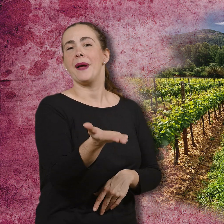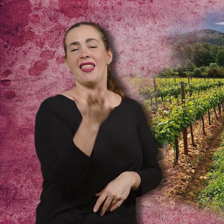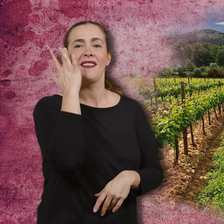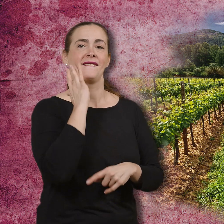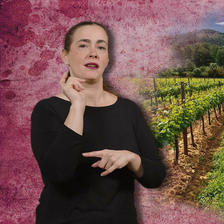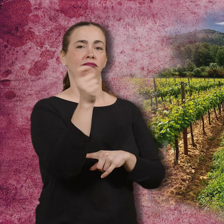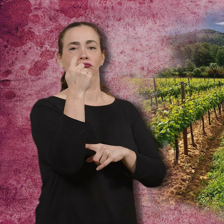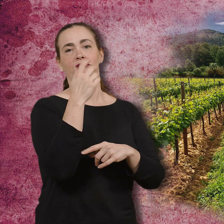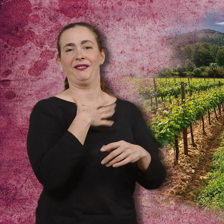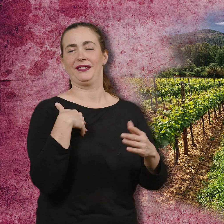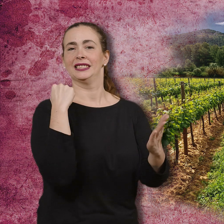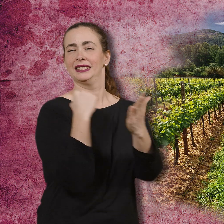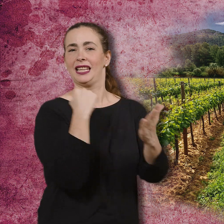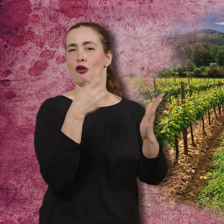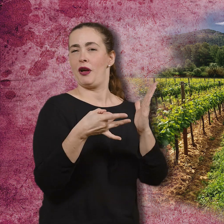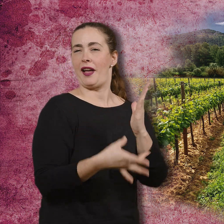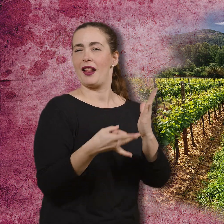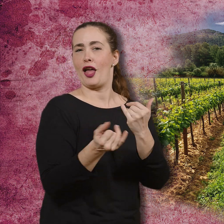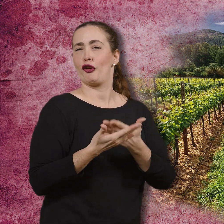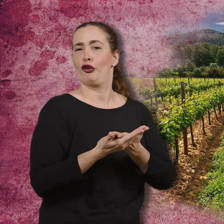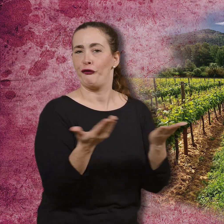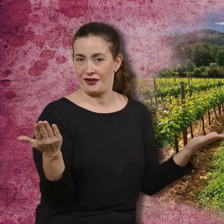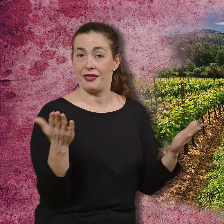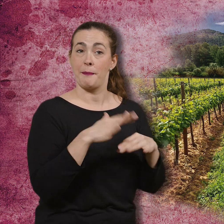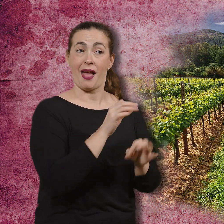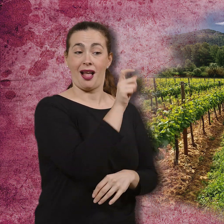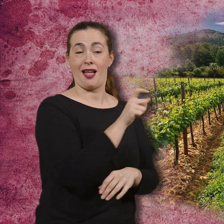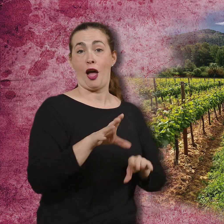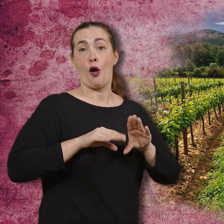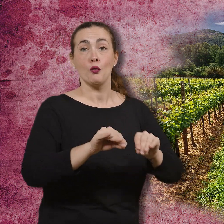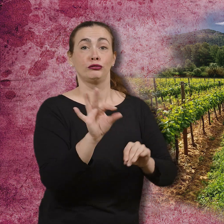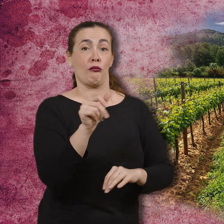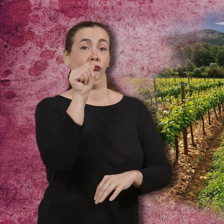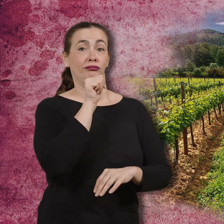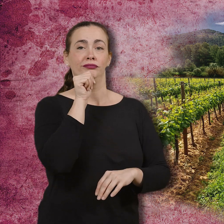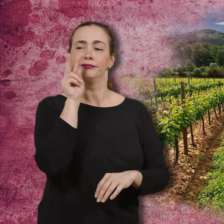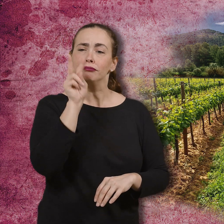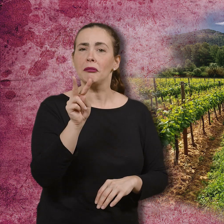que suposa per al consumidor la certificació de la DO Catalunya.